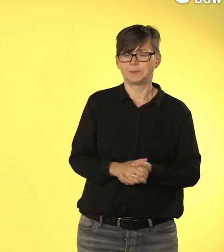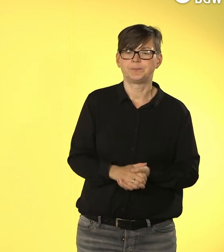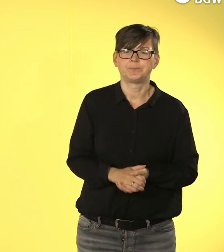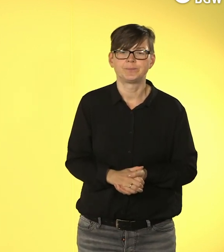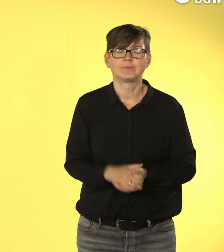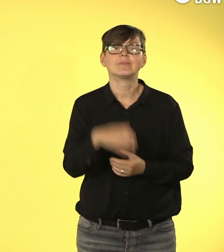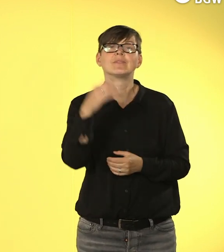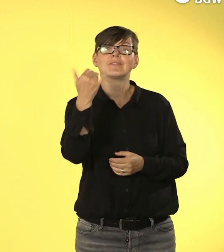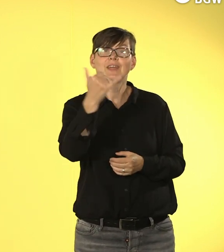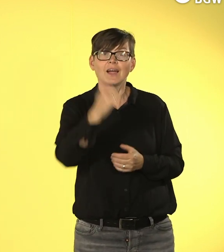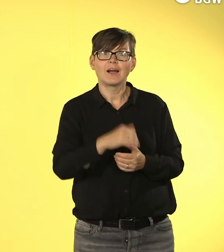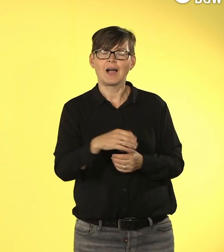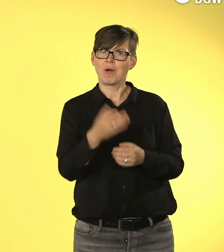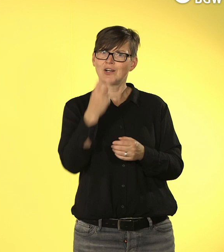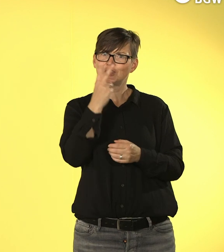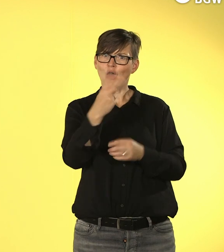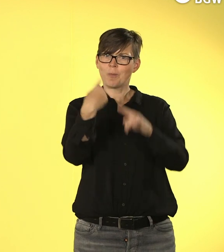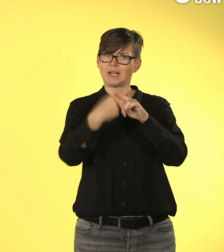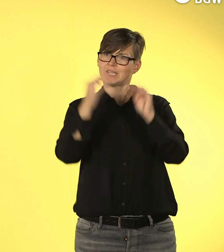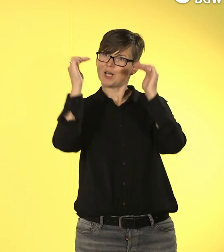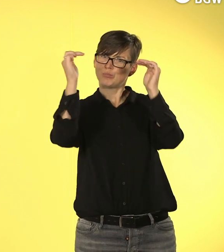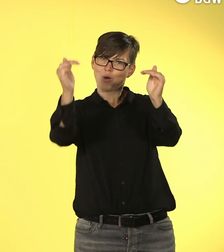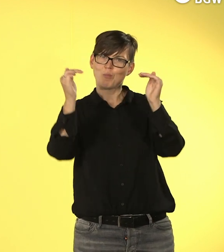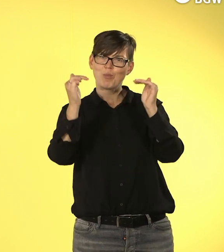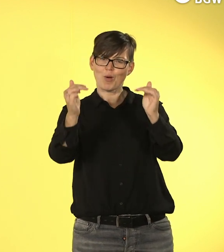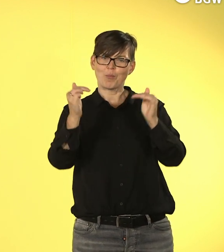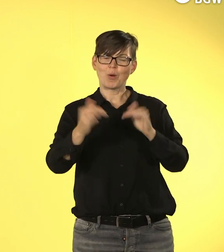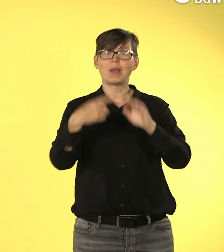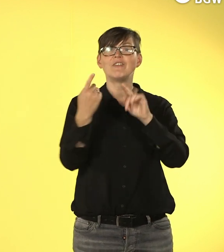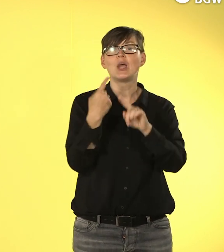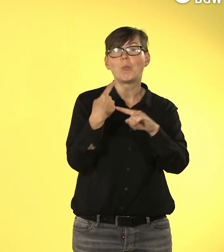Sehr positiv, auch wenn diese Umfrage ...